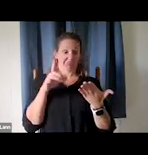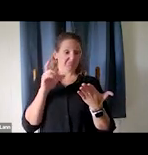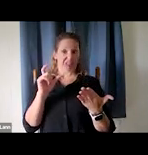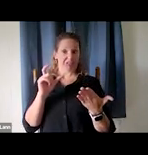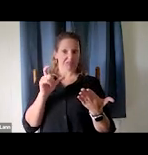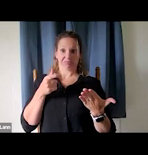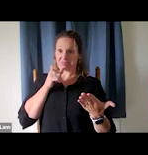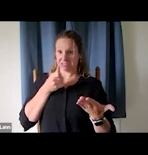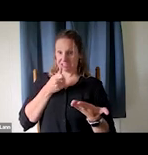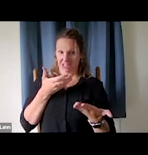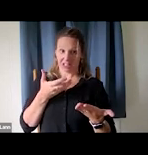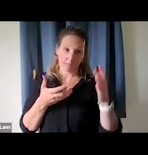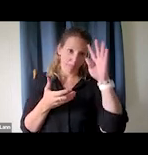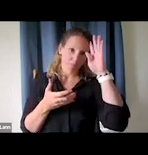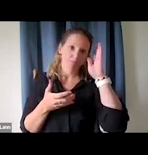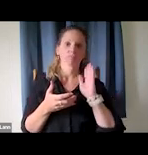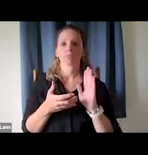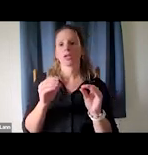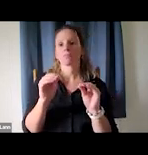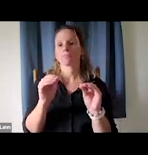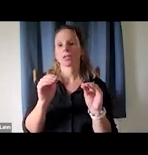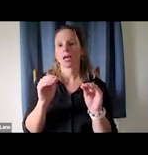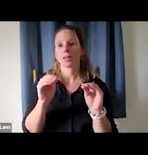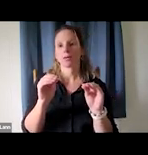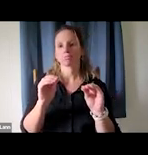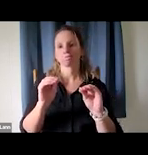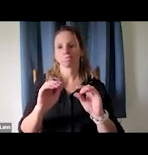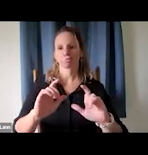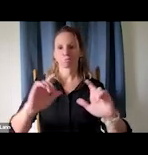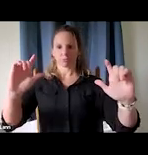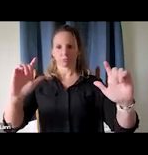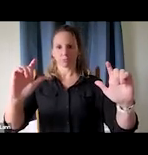Y nada está en negrita porque no hay nada de particular importancia aquí.